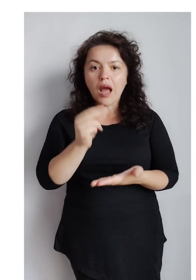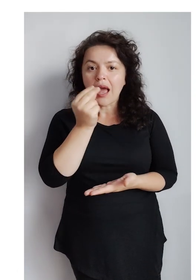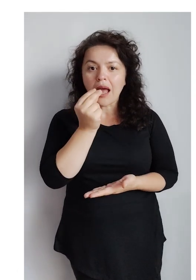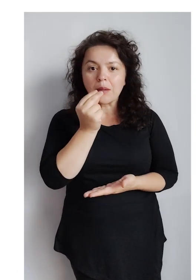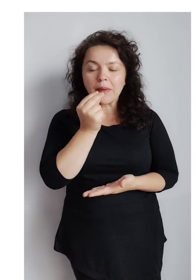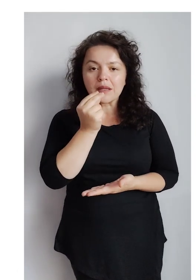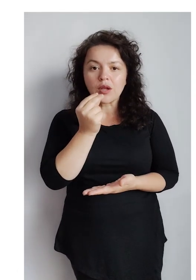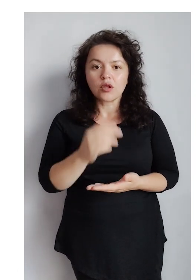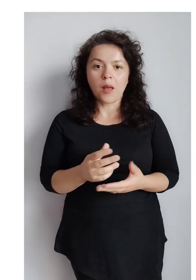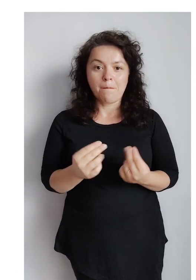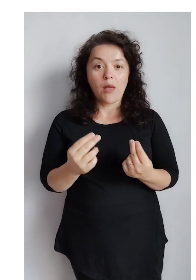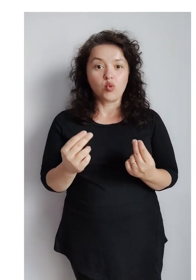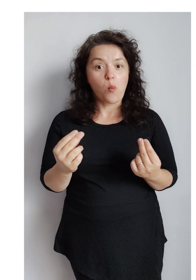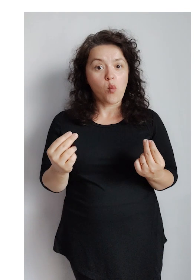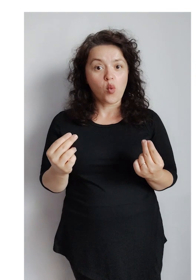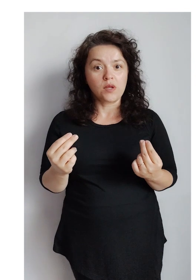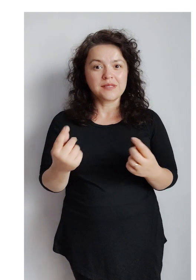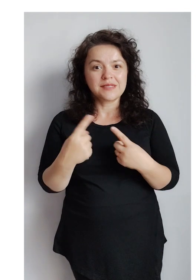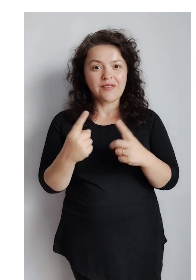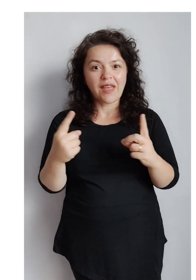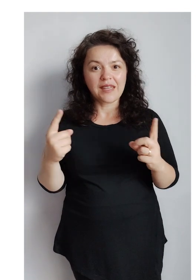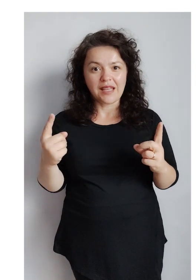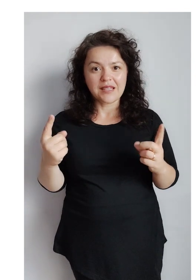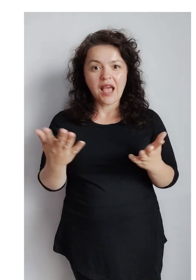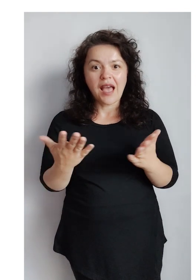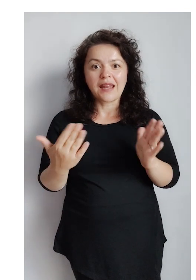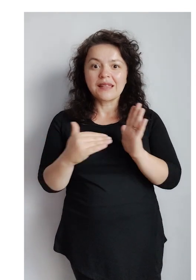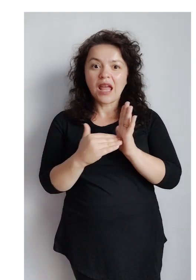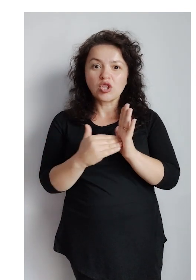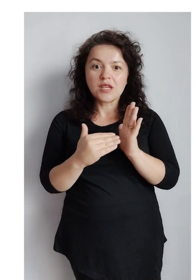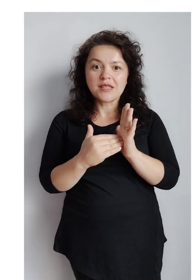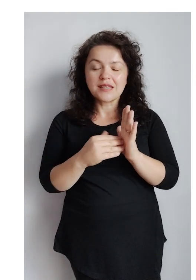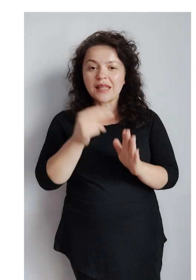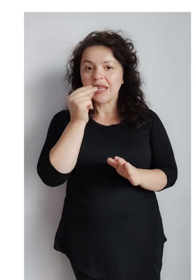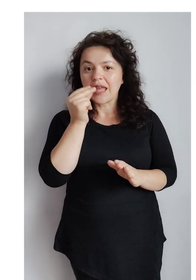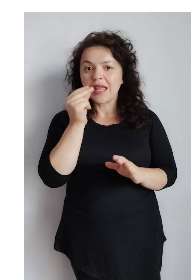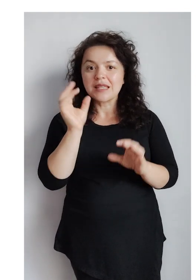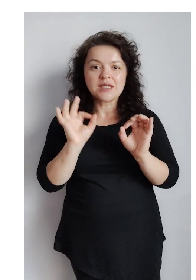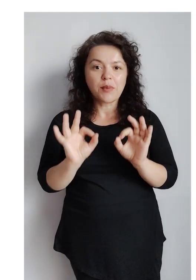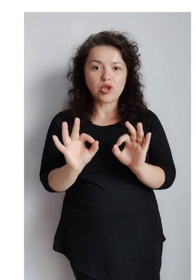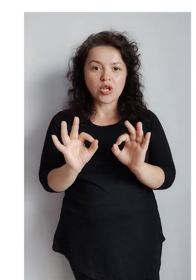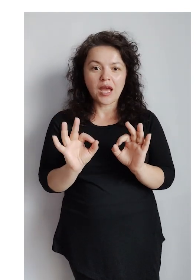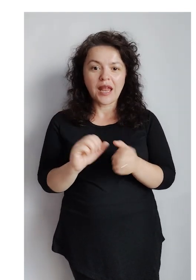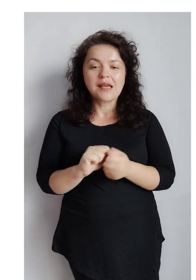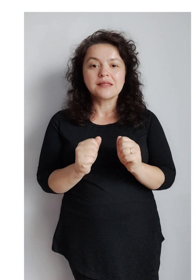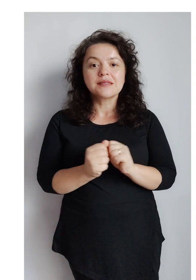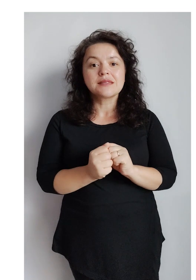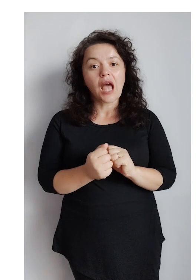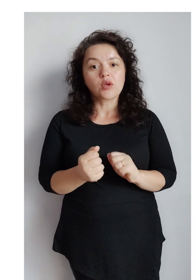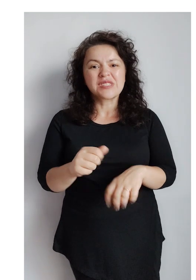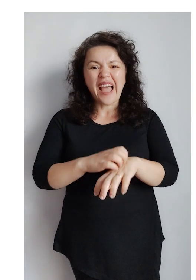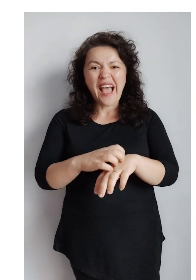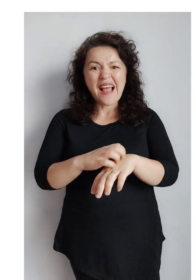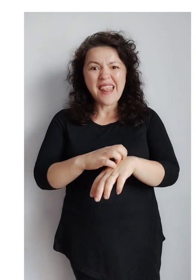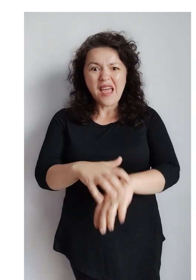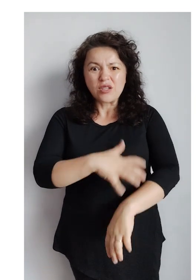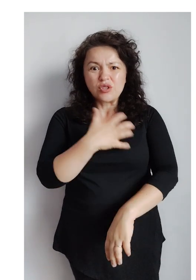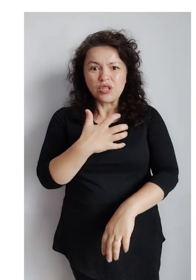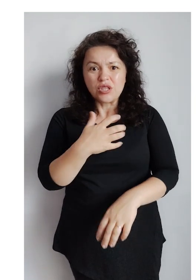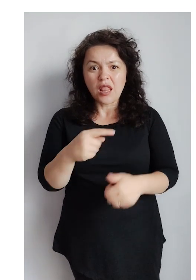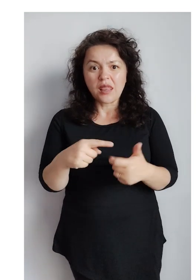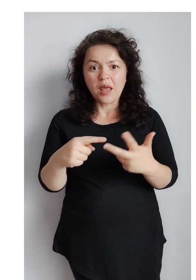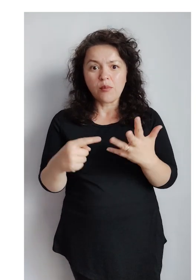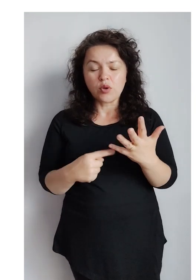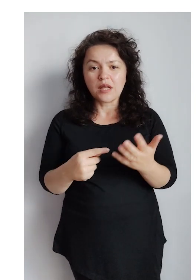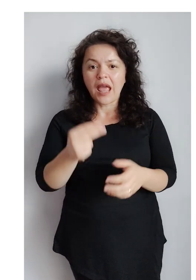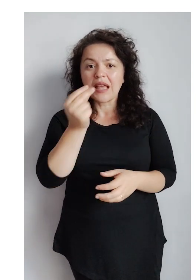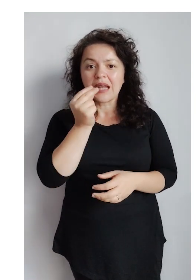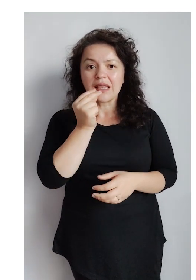Pentru mulți utilizatori diferiți care necesită diete speciale sau sunt alergici la anumite tipuri de ingrediente